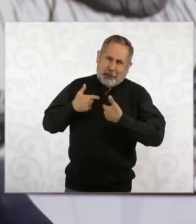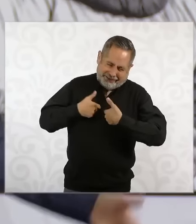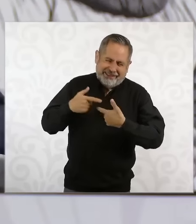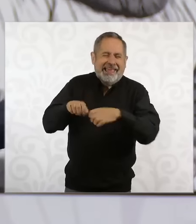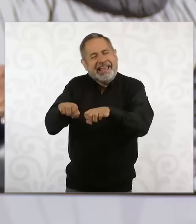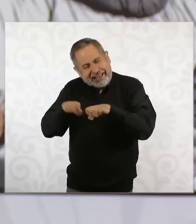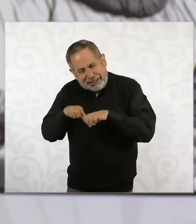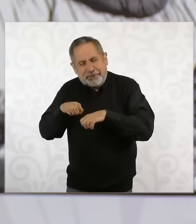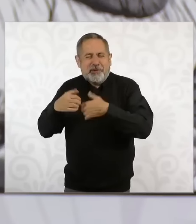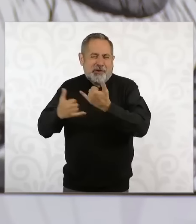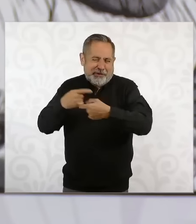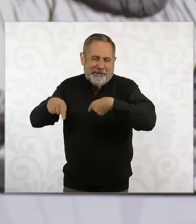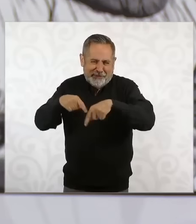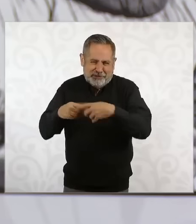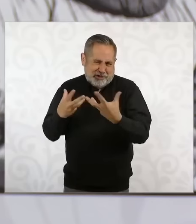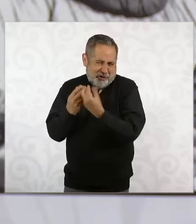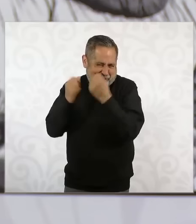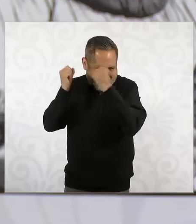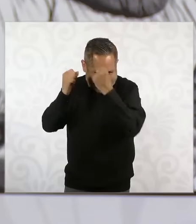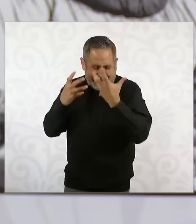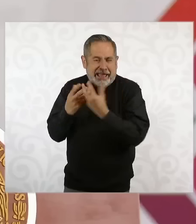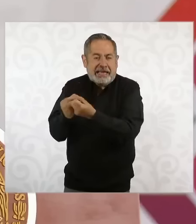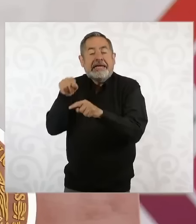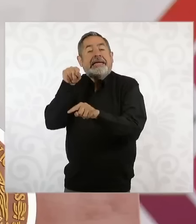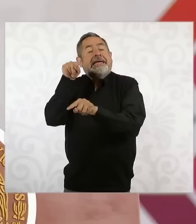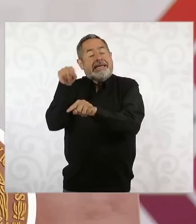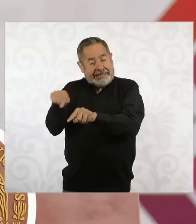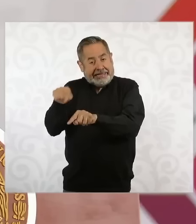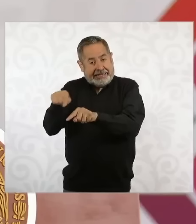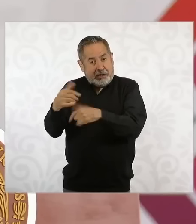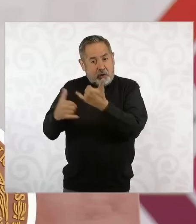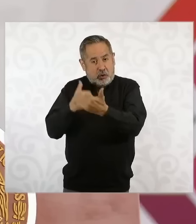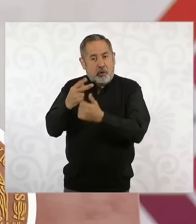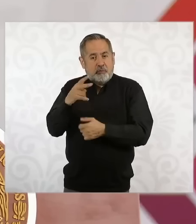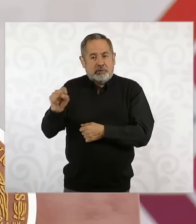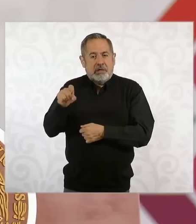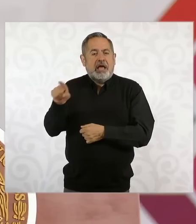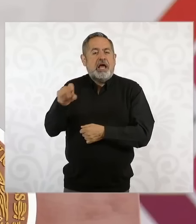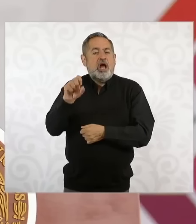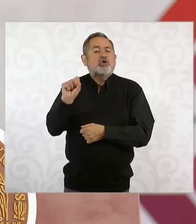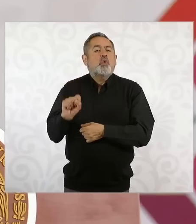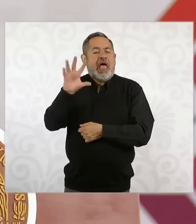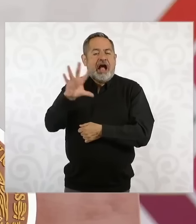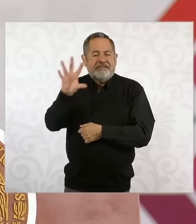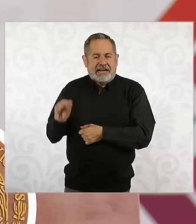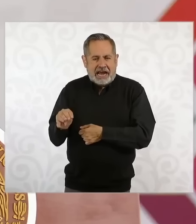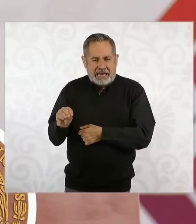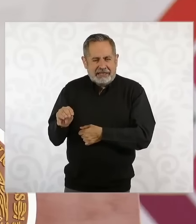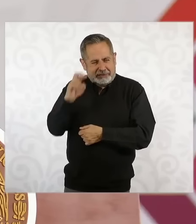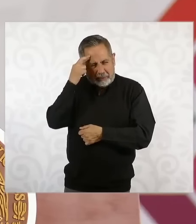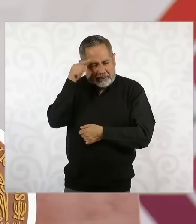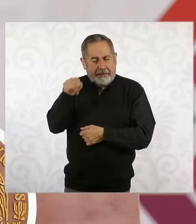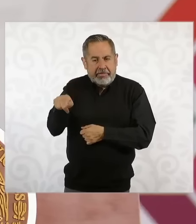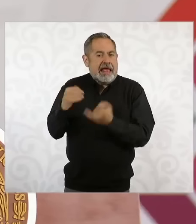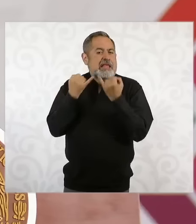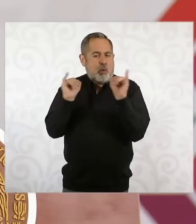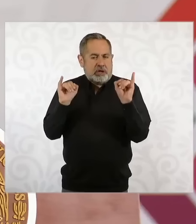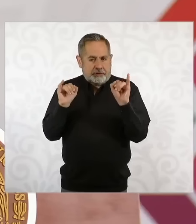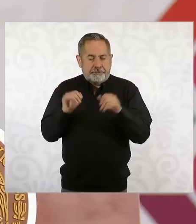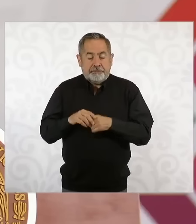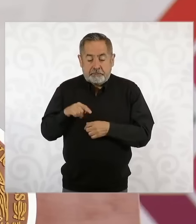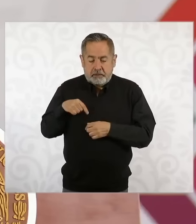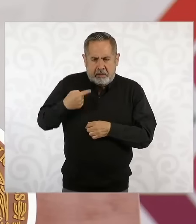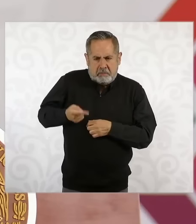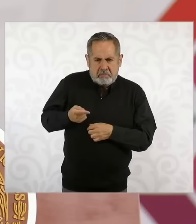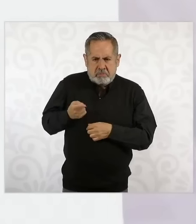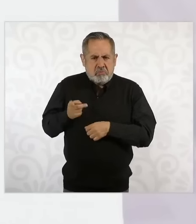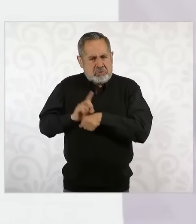pero con la selección tuvimos todos y todas contra Sudáfrica en la inauguración. Y al otro día dije,